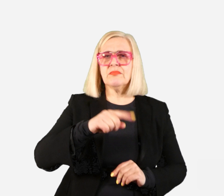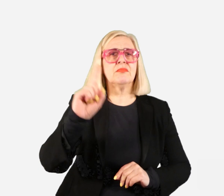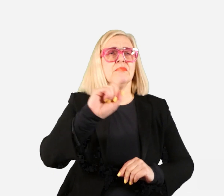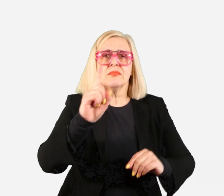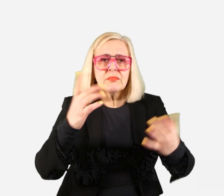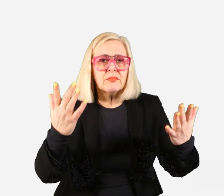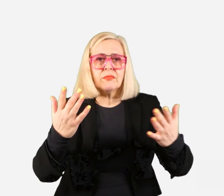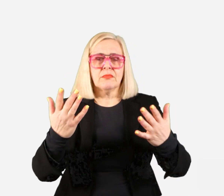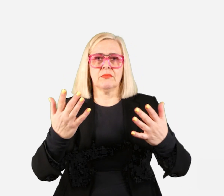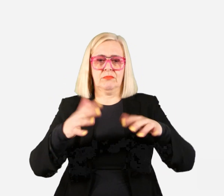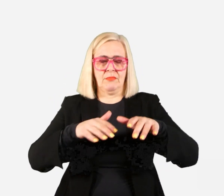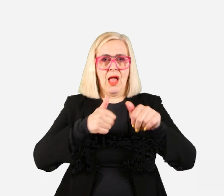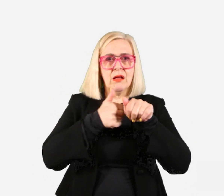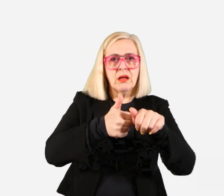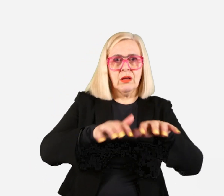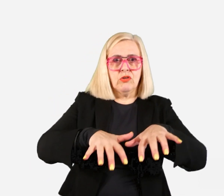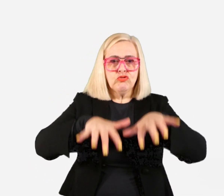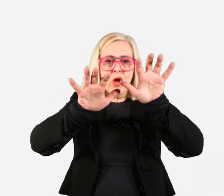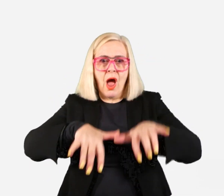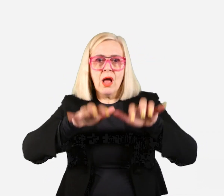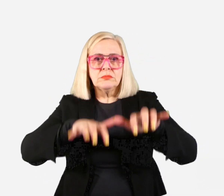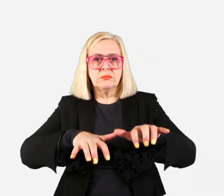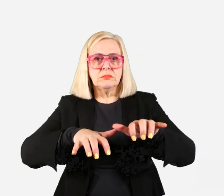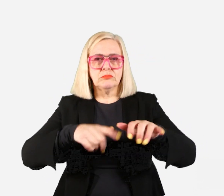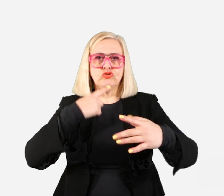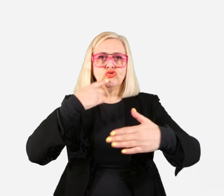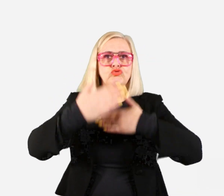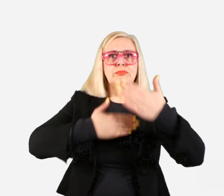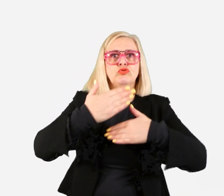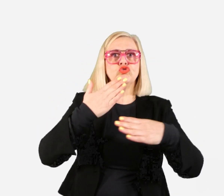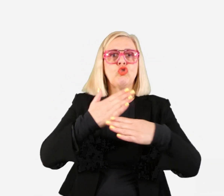Mae hyn yn cynnwys cyngor ar ysgrifennu disgrifiadau swydd,